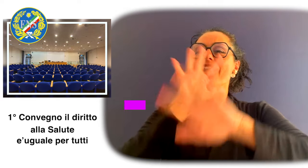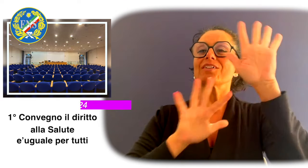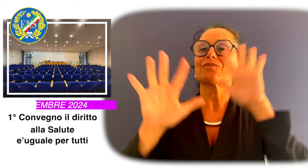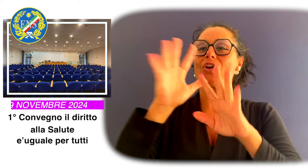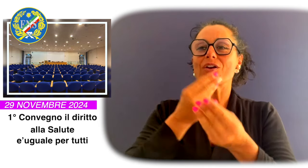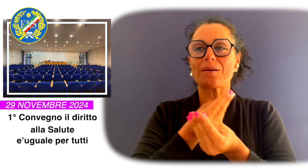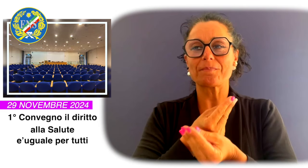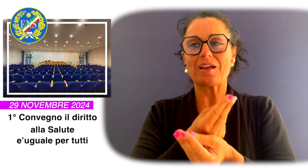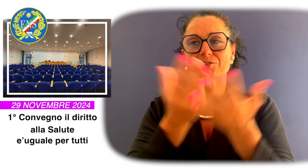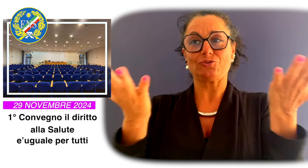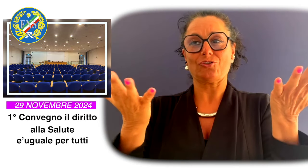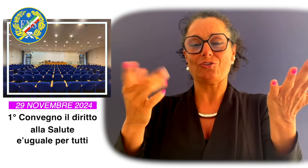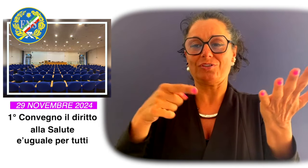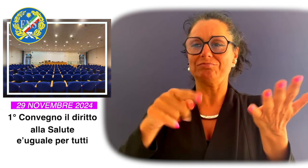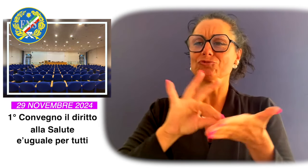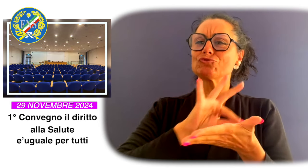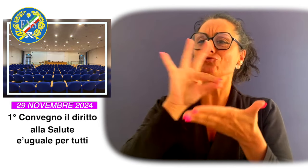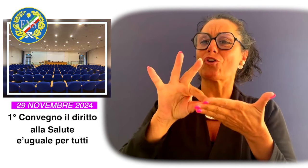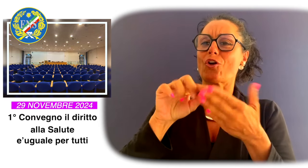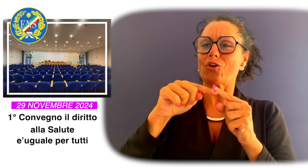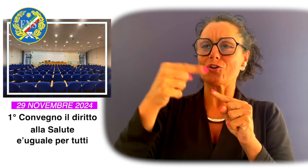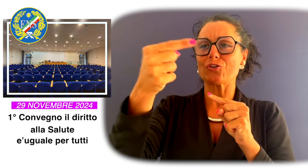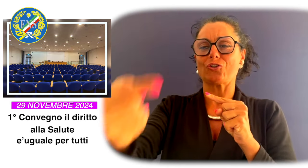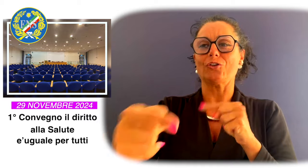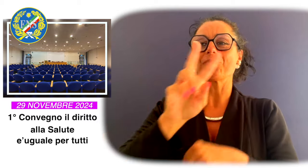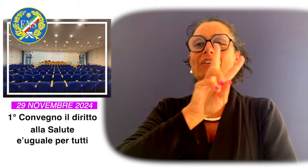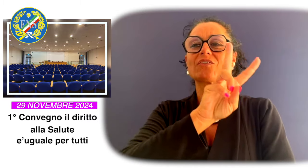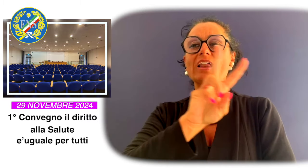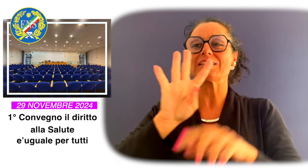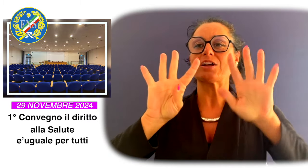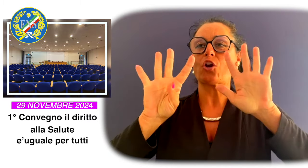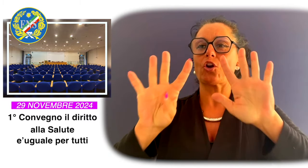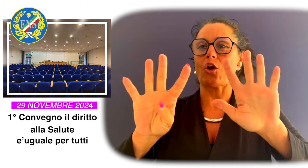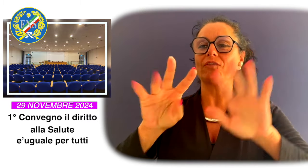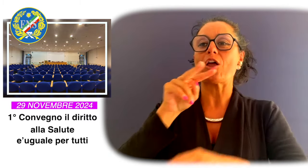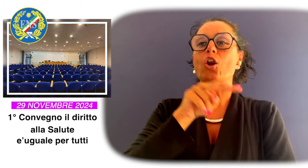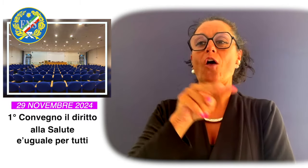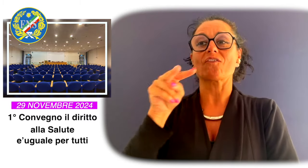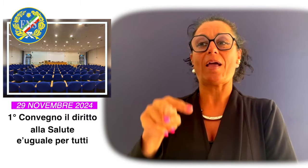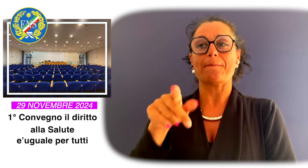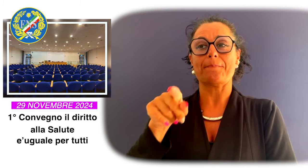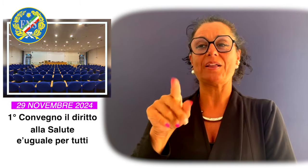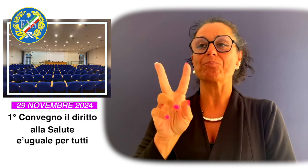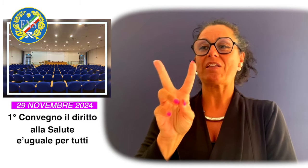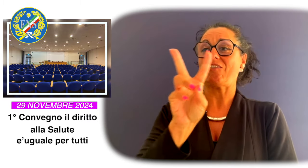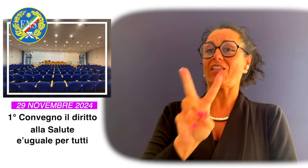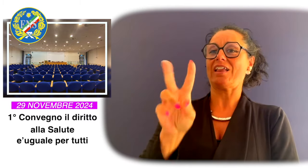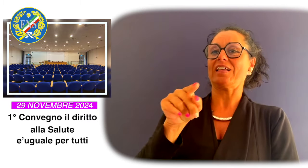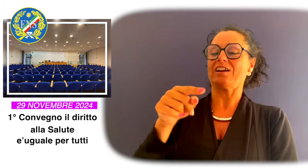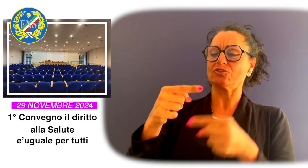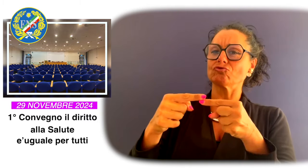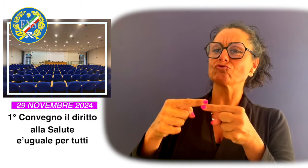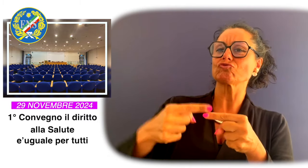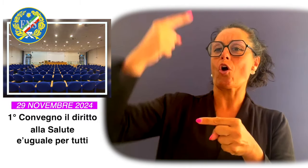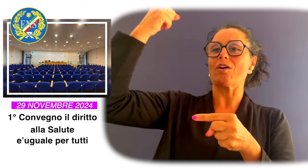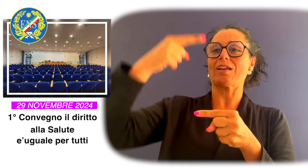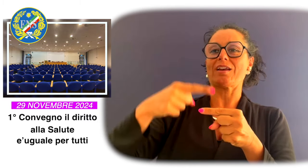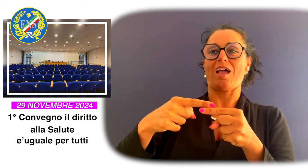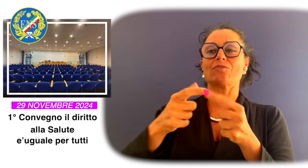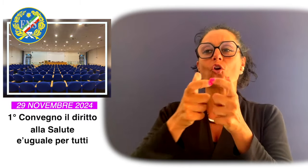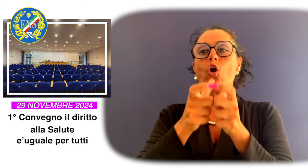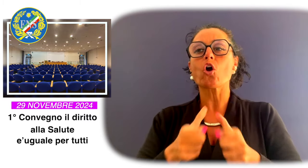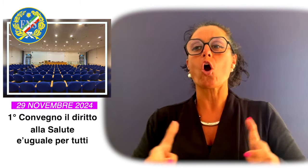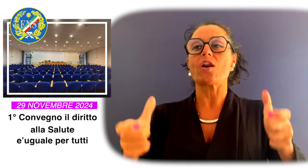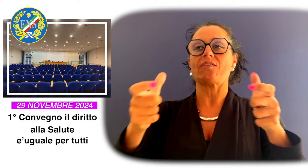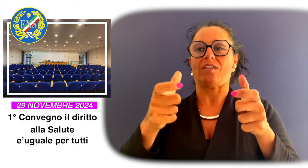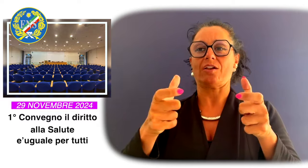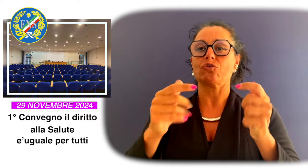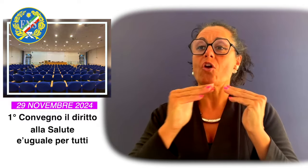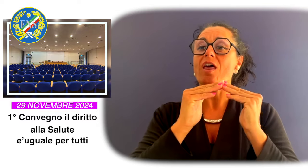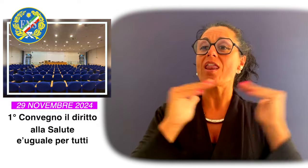Desidero condividere un serie di informazioni. Il prossimo 29 novembre si terrà un Convegno, per l’intera giornata di venerdì, organizzato a livello nazionale in